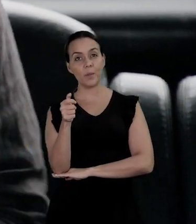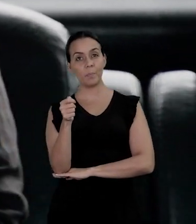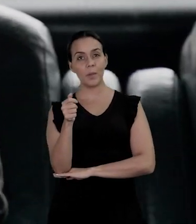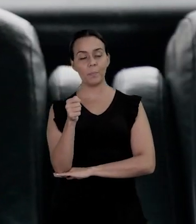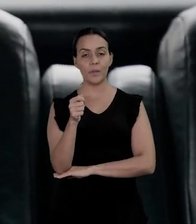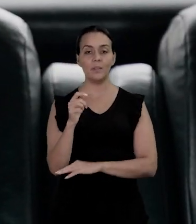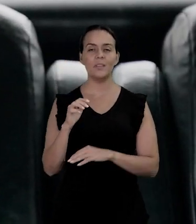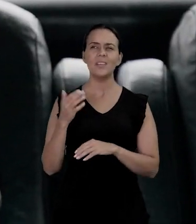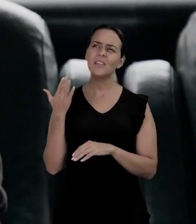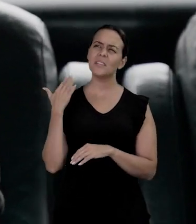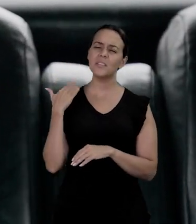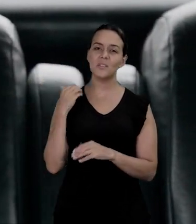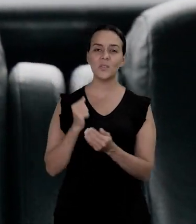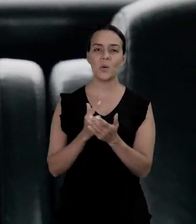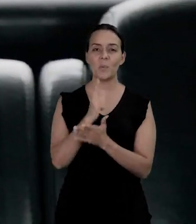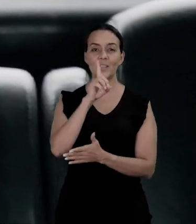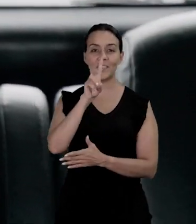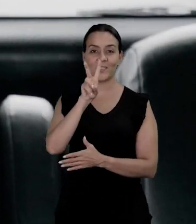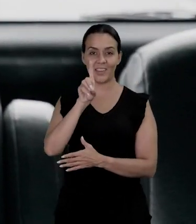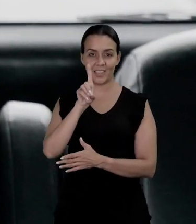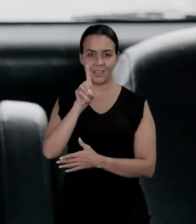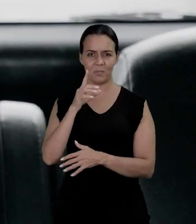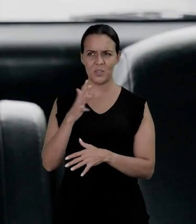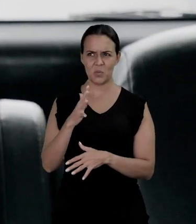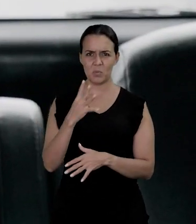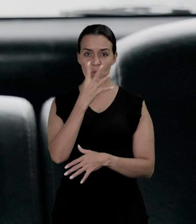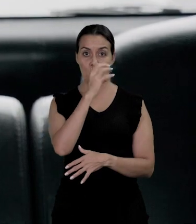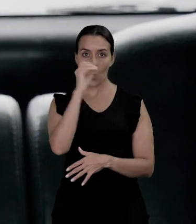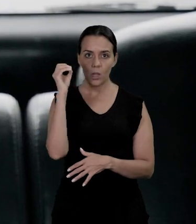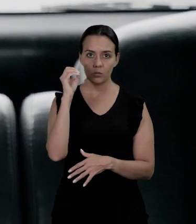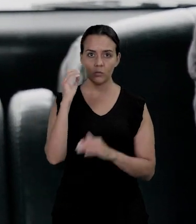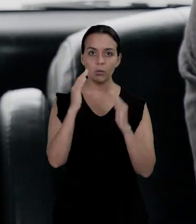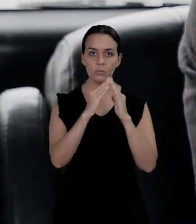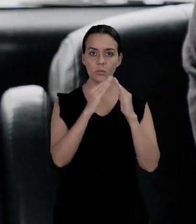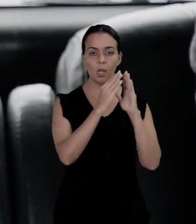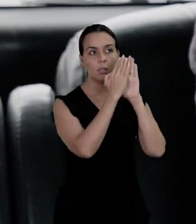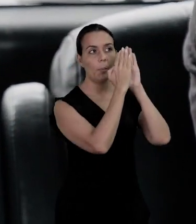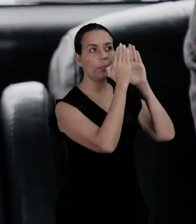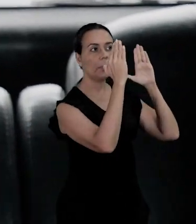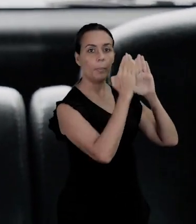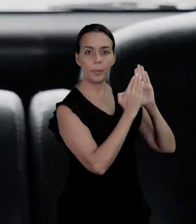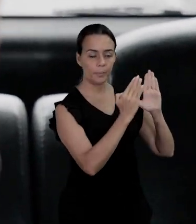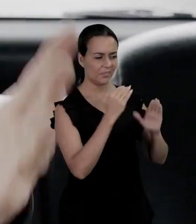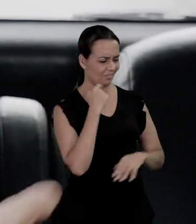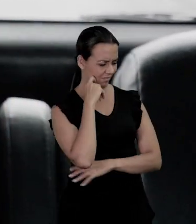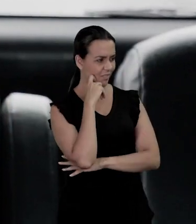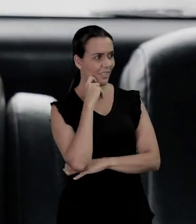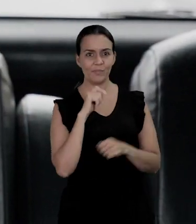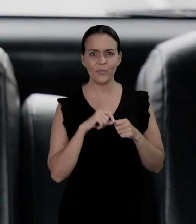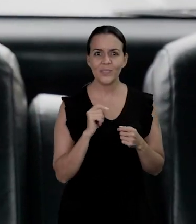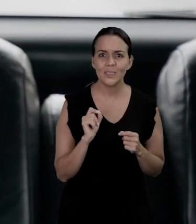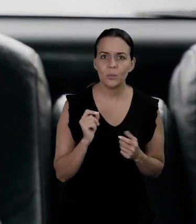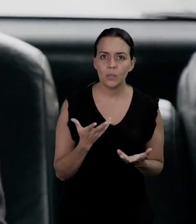Uma época eu comecei a comprar DVD, daí eu tenho uns 400 DVDs em casa. E já estou super: O que eu vou fazer com esses DVDs,